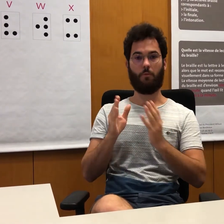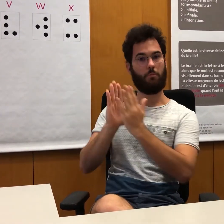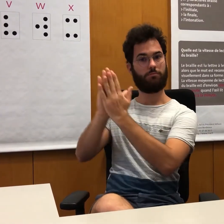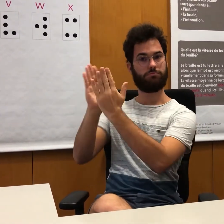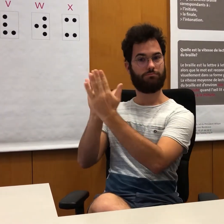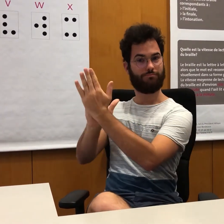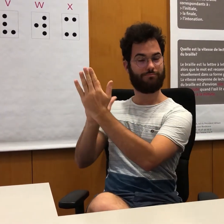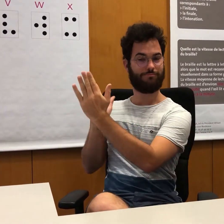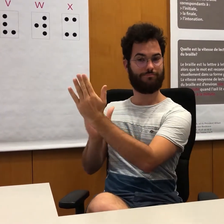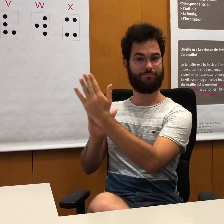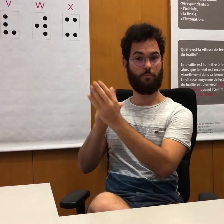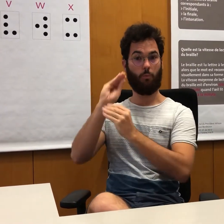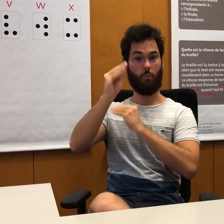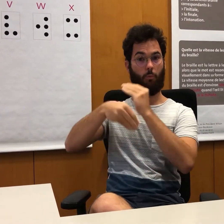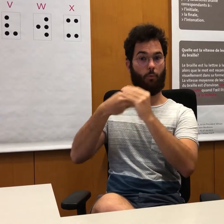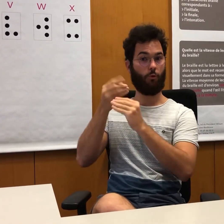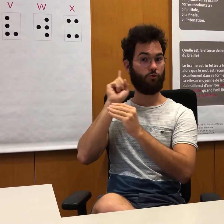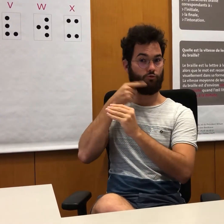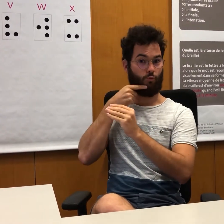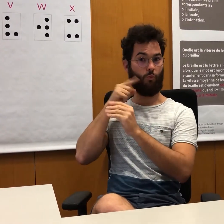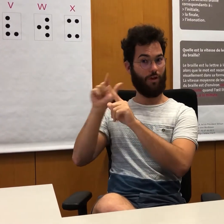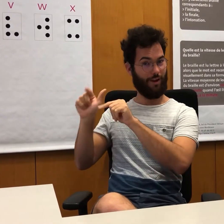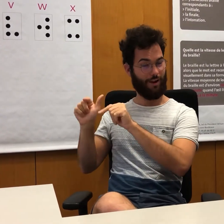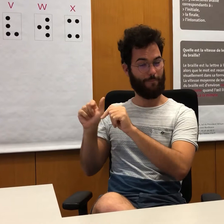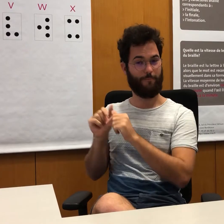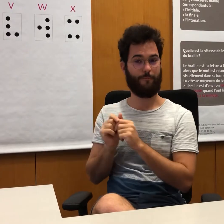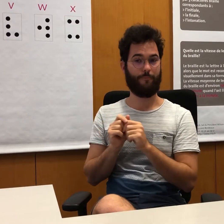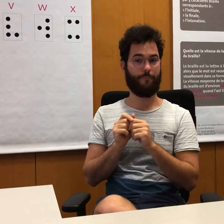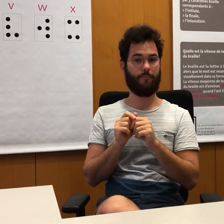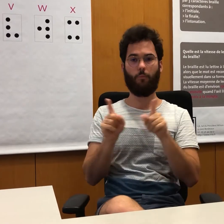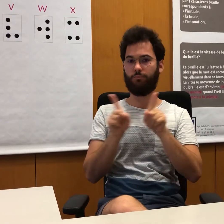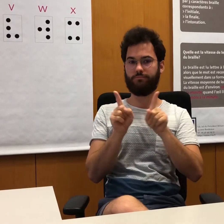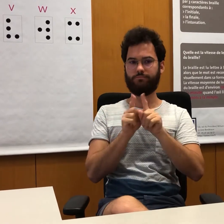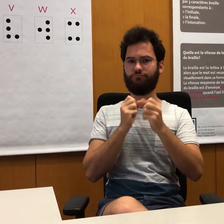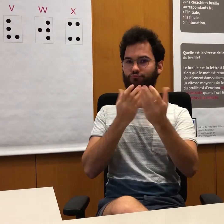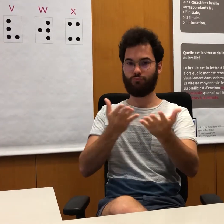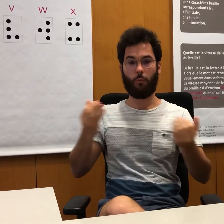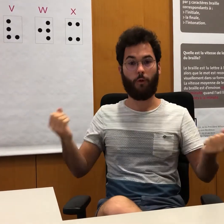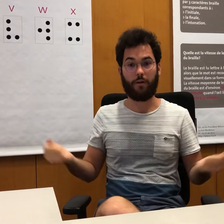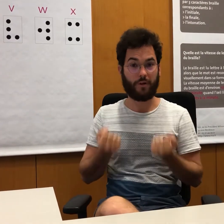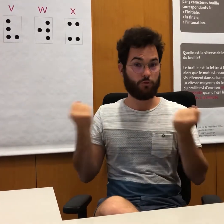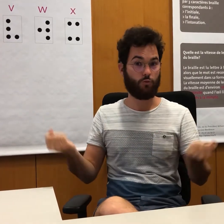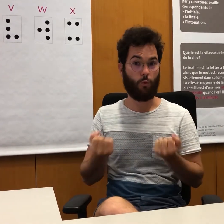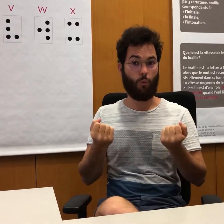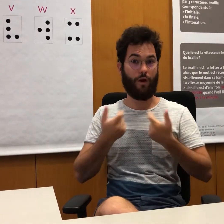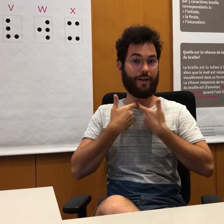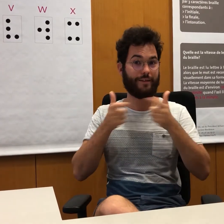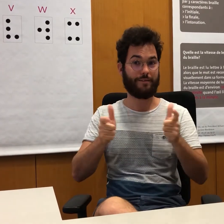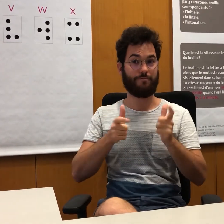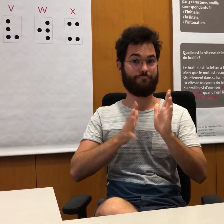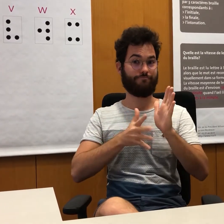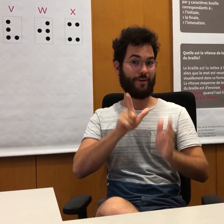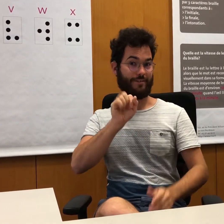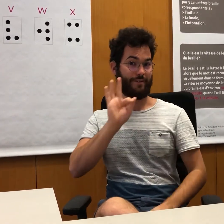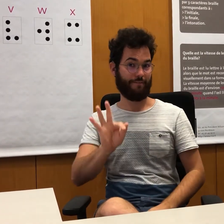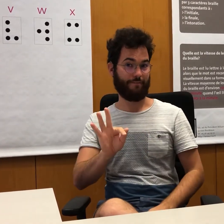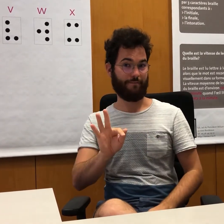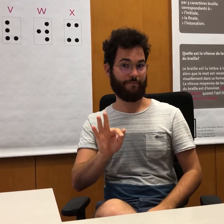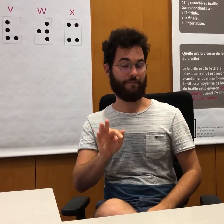avec le fonds du Monde des Sourds. Je propose également des animations accessibles en LSF.